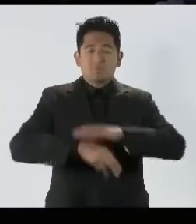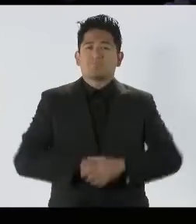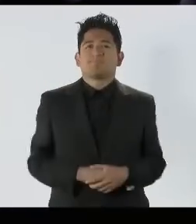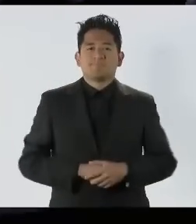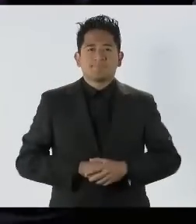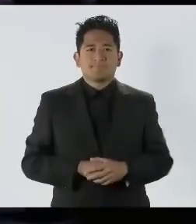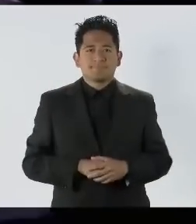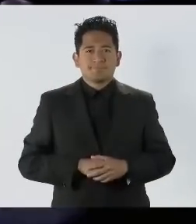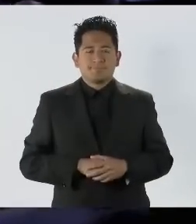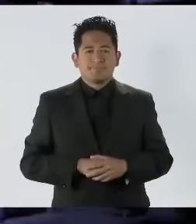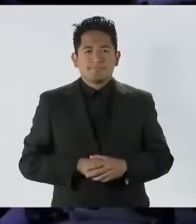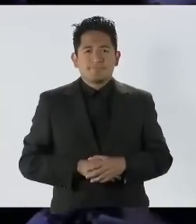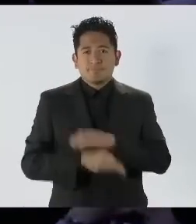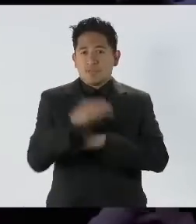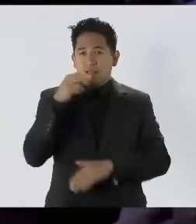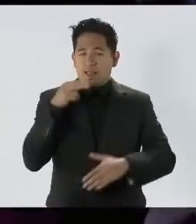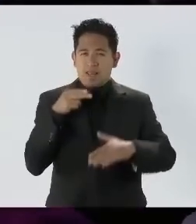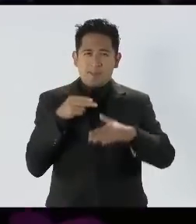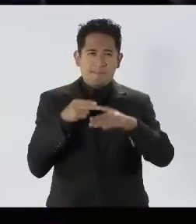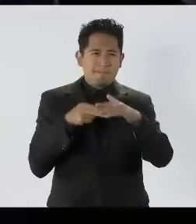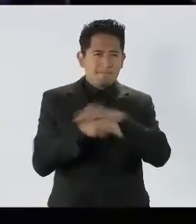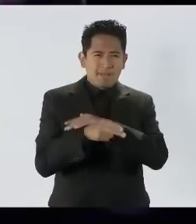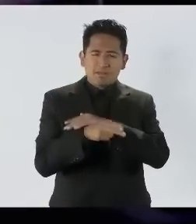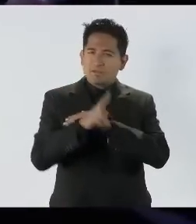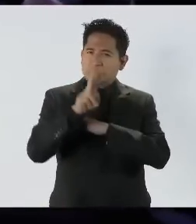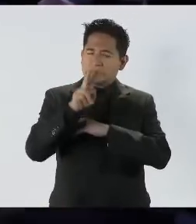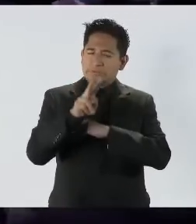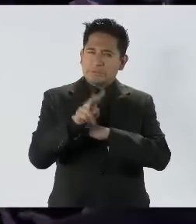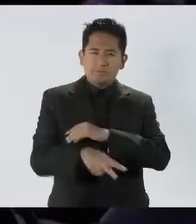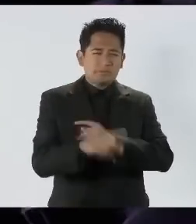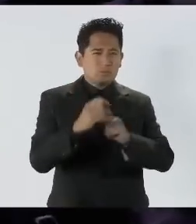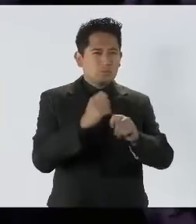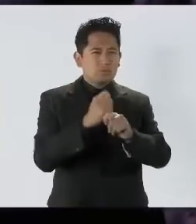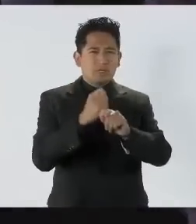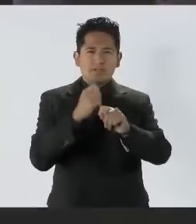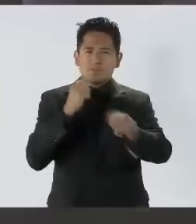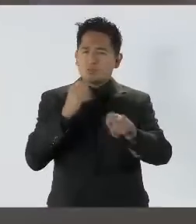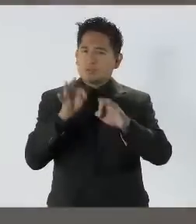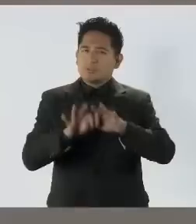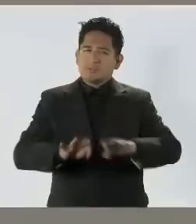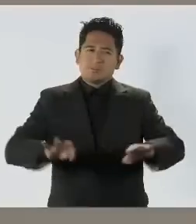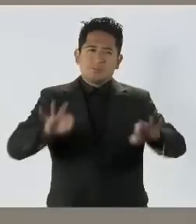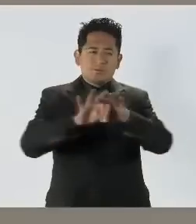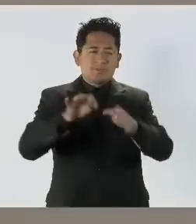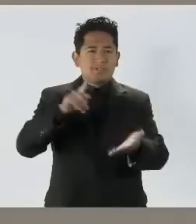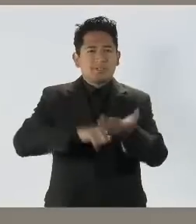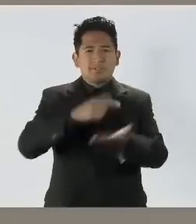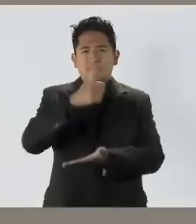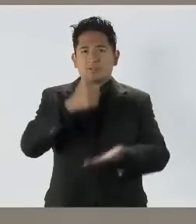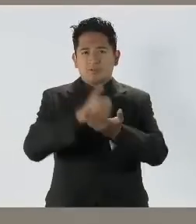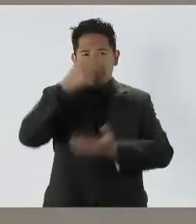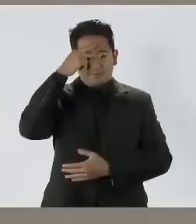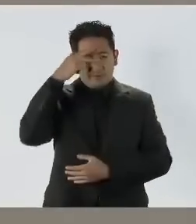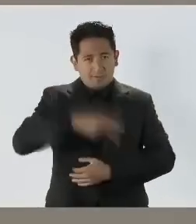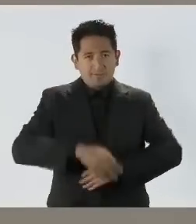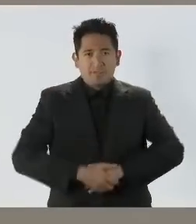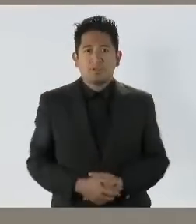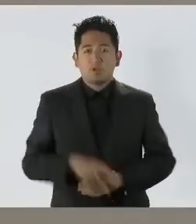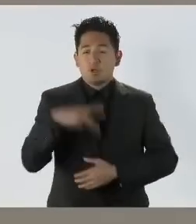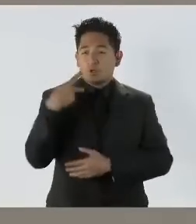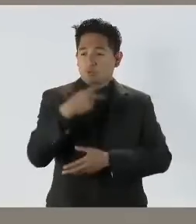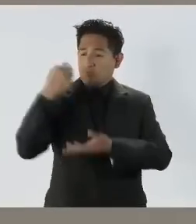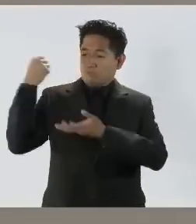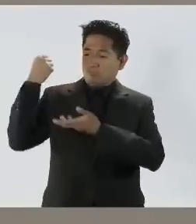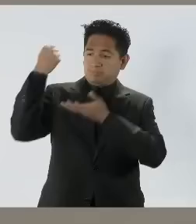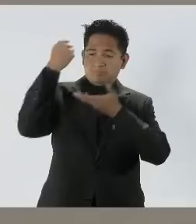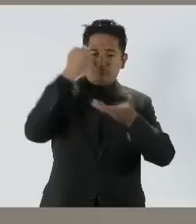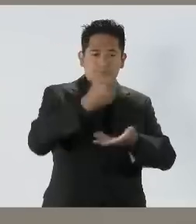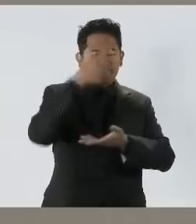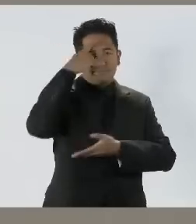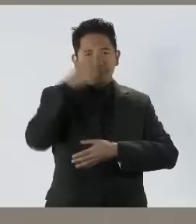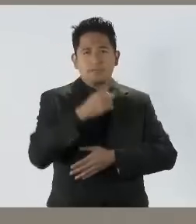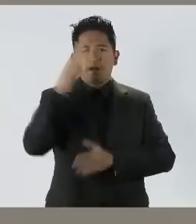Es la columna y el corazón de la movilidad de la ciudad y su presupuesto para 2025 ha sido el